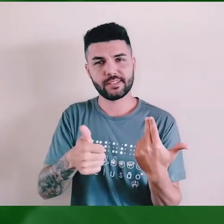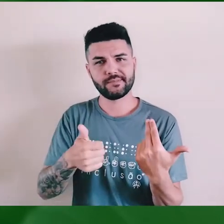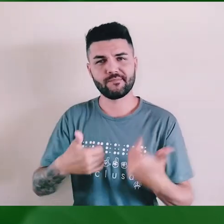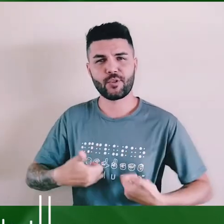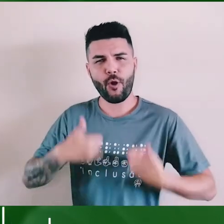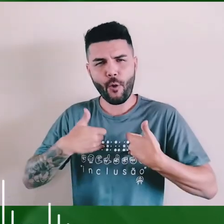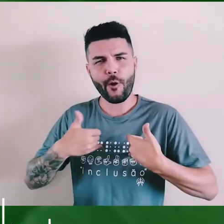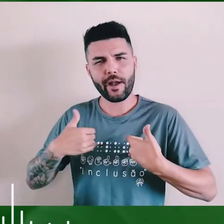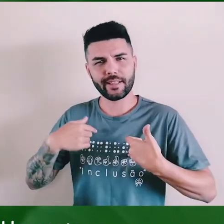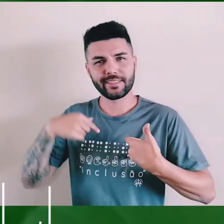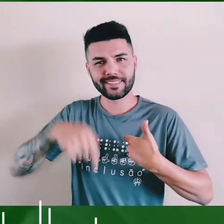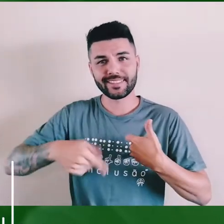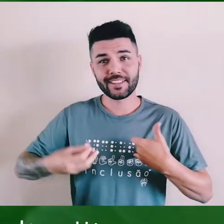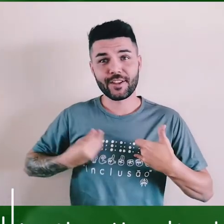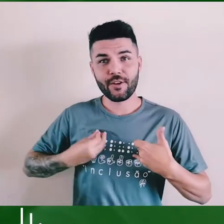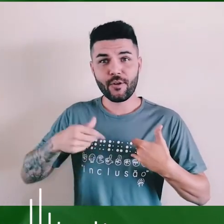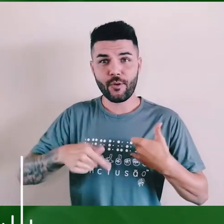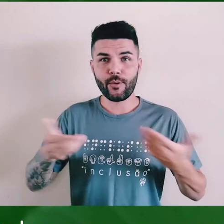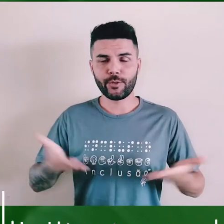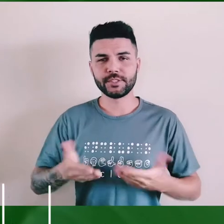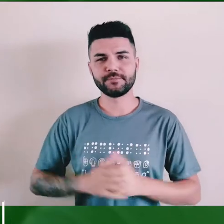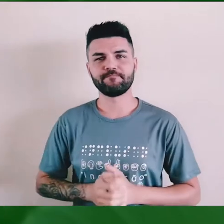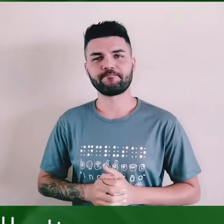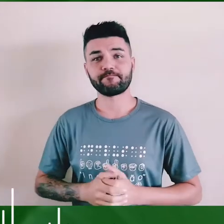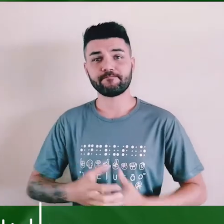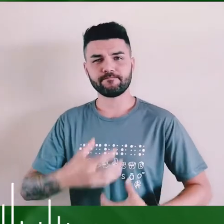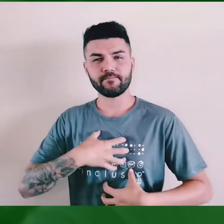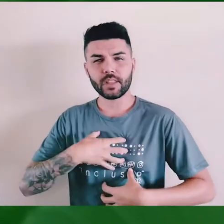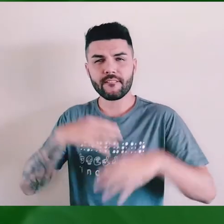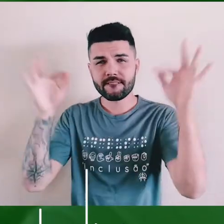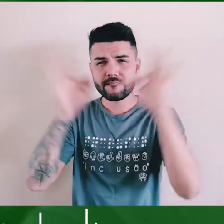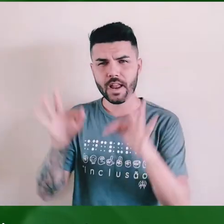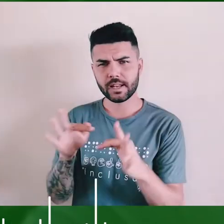Gabriel: Perfeito, perfeito. A gente está muito feliz também em te receber. Você é